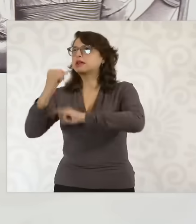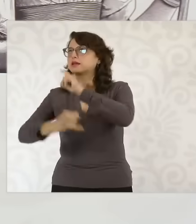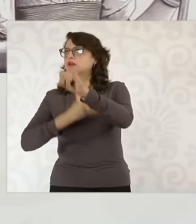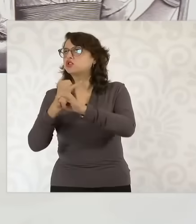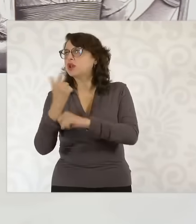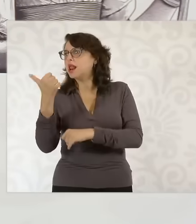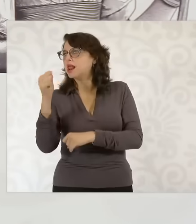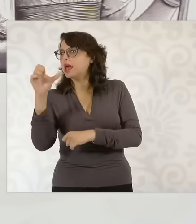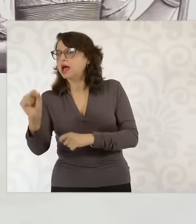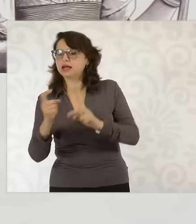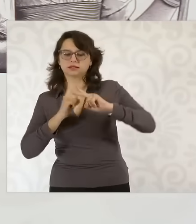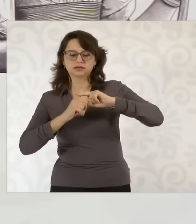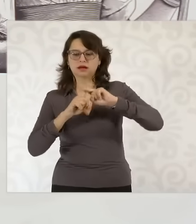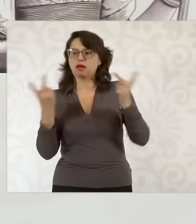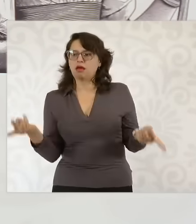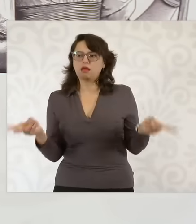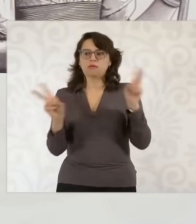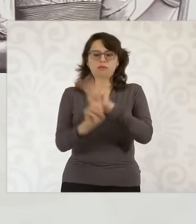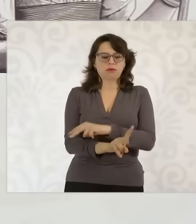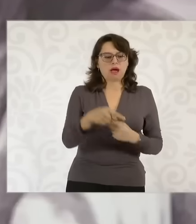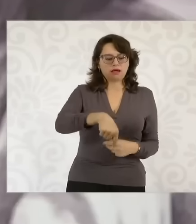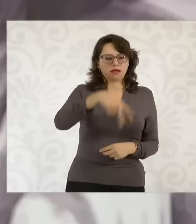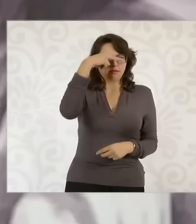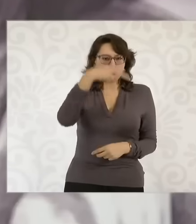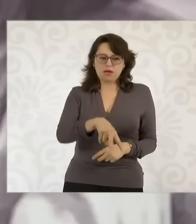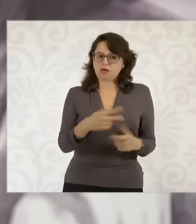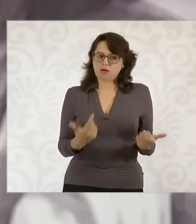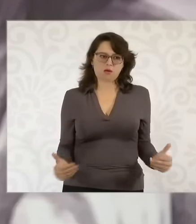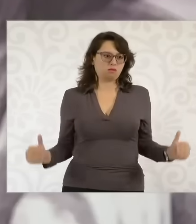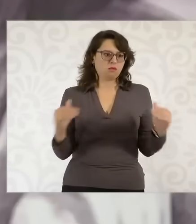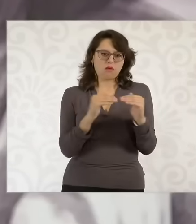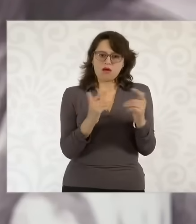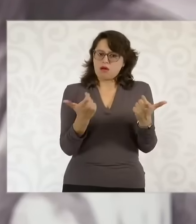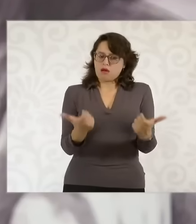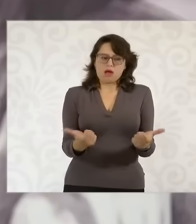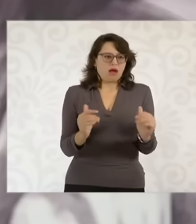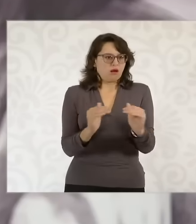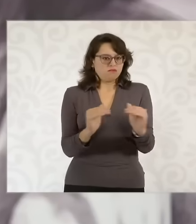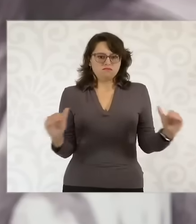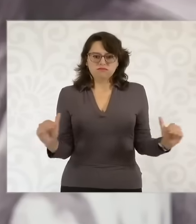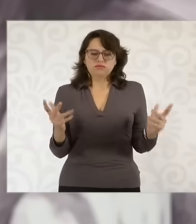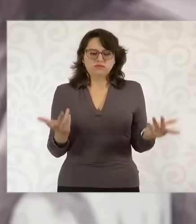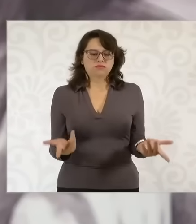para eh poder garantizar que el suministro y la de acuerdo a la demanda nacional esté